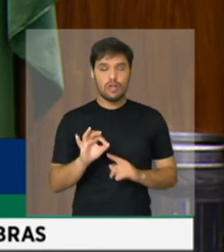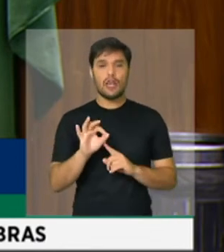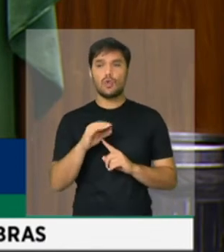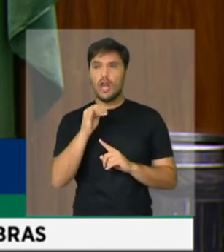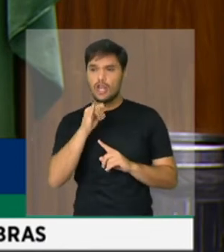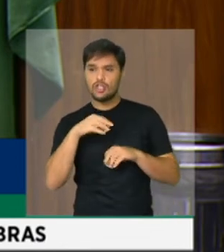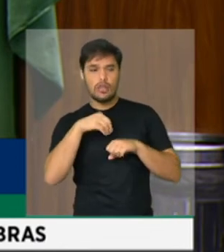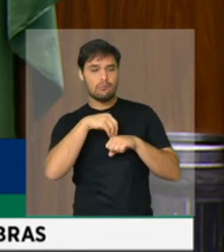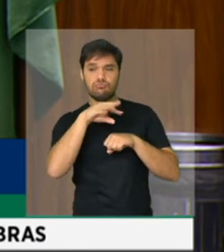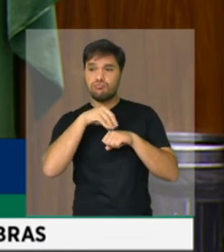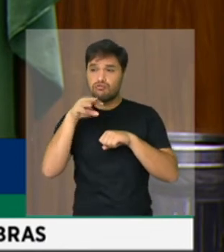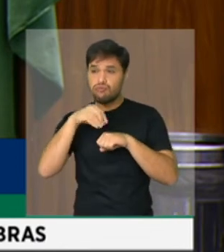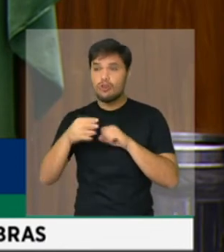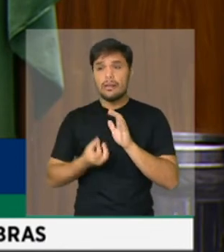GERA ENERGIA, QUE TEM 40% DA TRANSMISSÃO, 30% DA GERAÇÃO